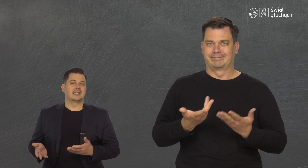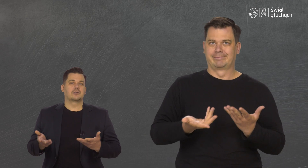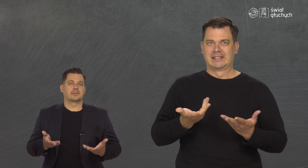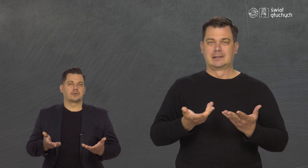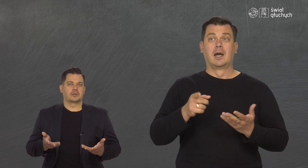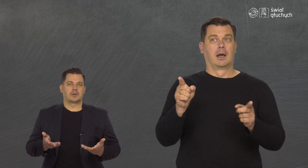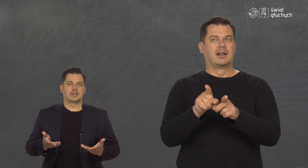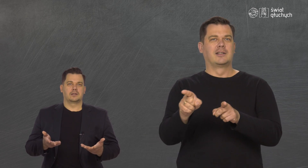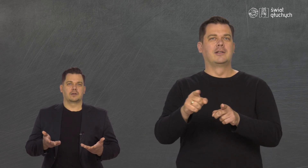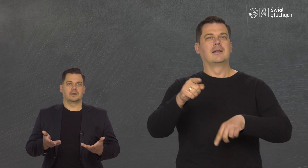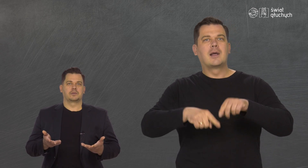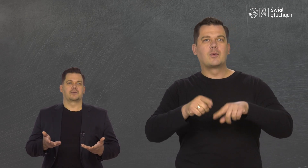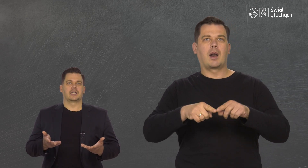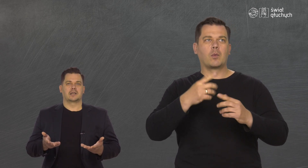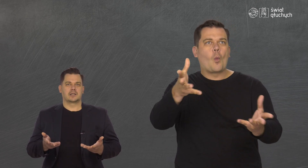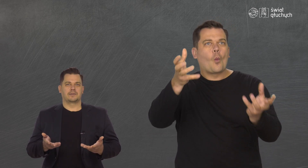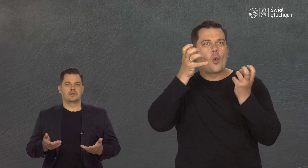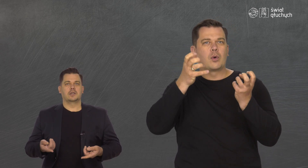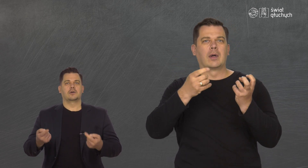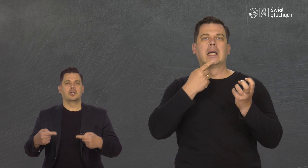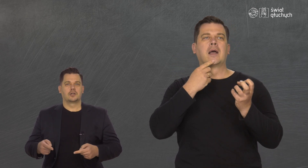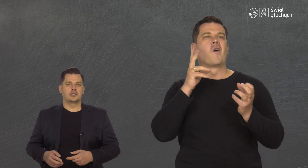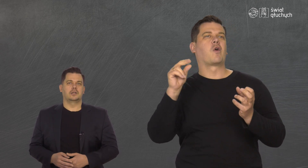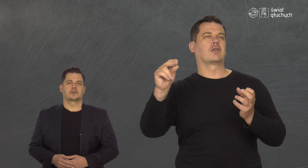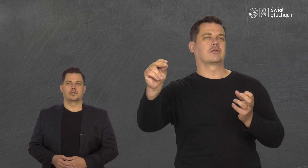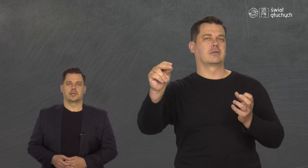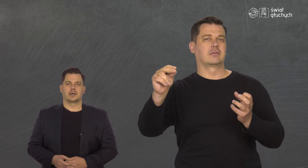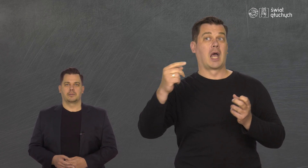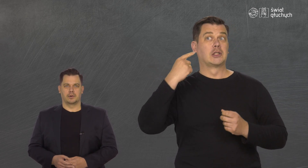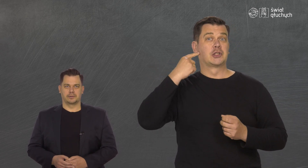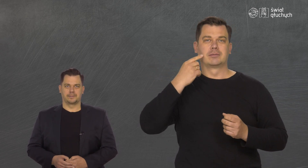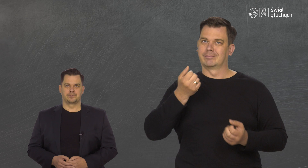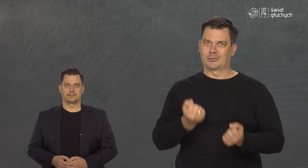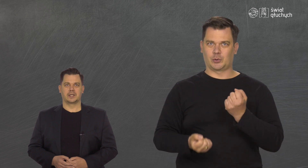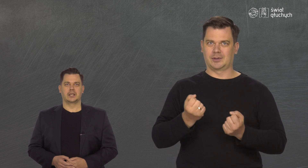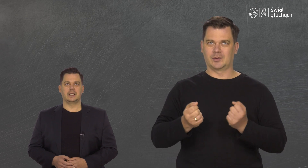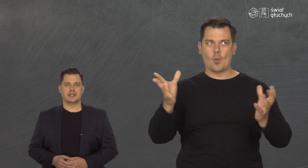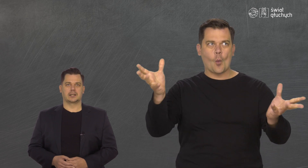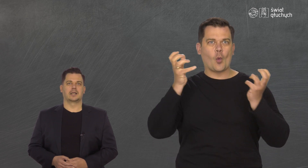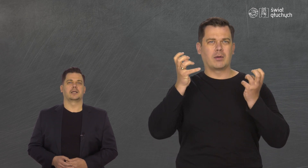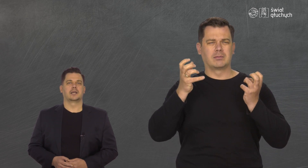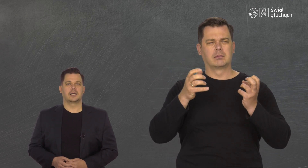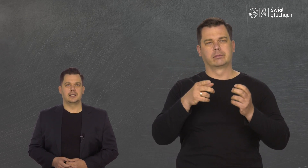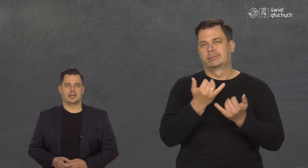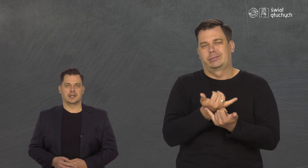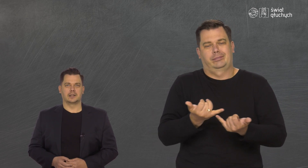niedostępność naturalnej drogi przyswajania języka fonicznego, czyli słyszenia mowy. I tak dalej, i tak dalej.